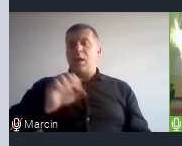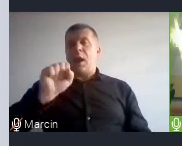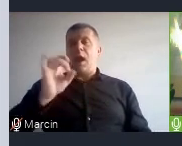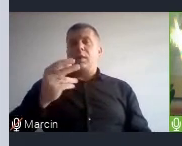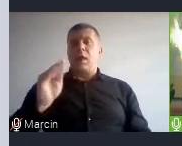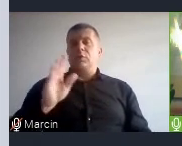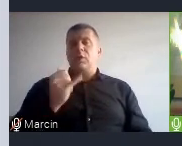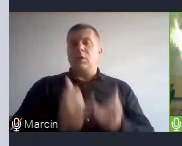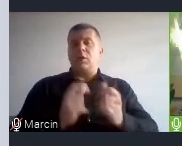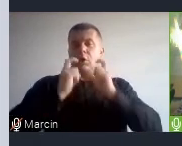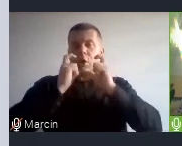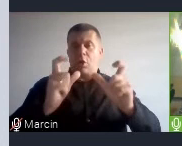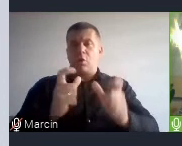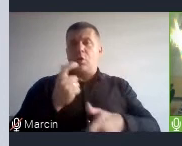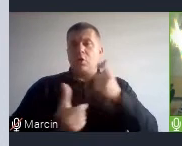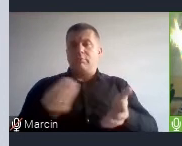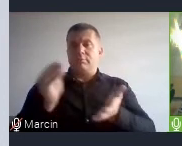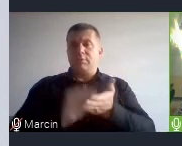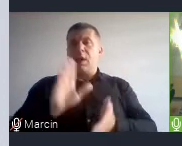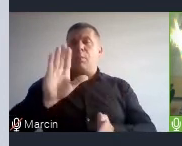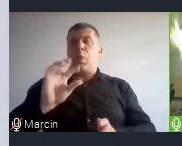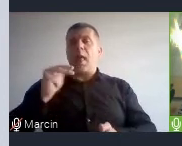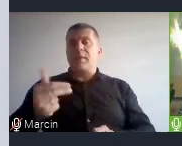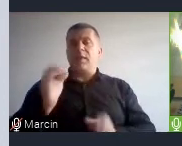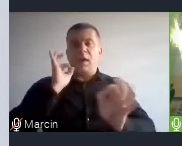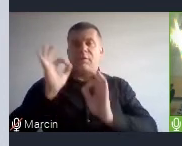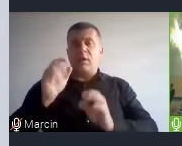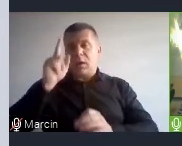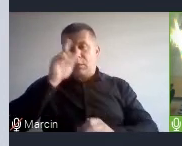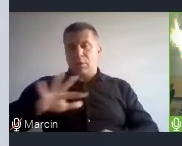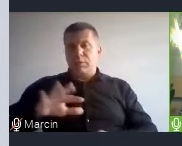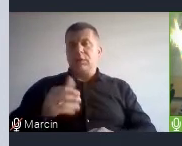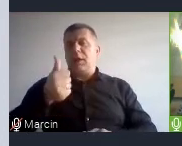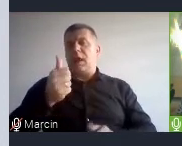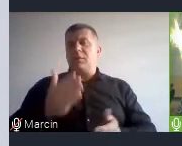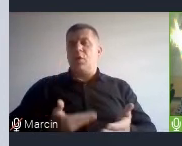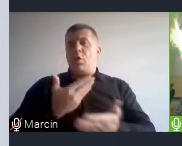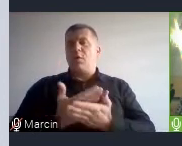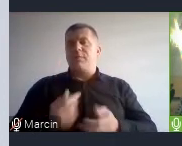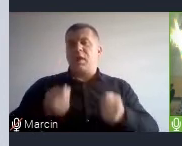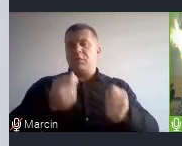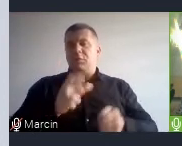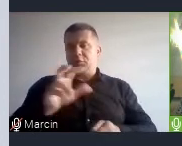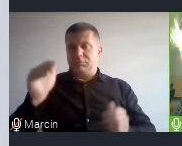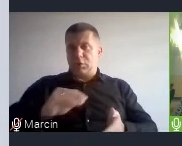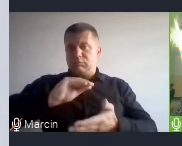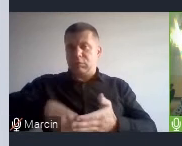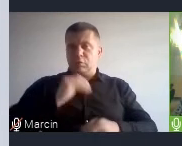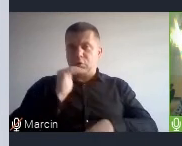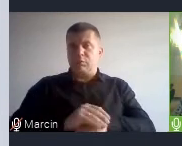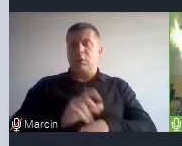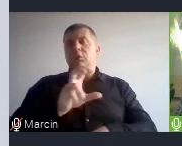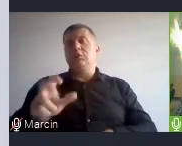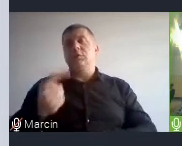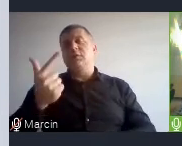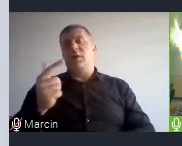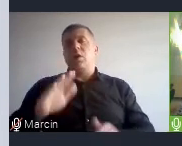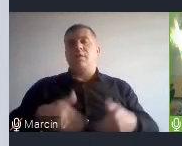Czy jeżeli ogłoszenie zostało zamieszczone w Biuletynie Informacji Publicznej i wpłynęła jedna oferta, to czy można podpisać umowę czy muszą wpłynąć dwie oferty?